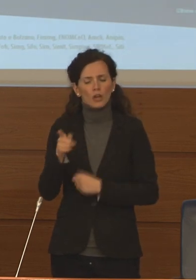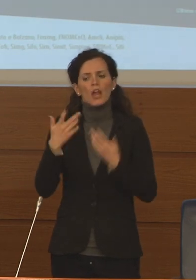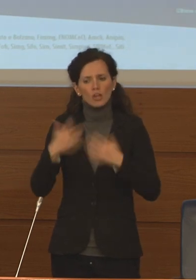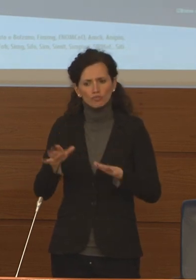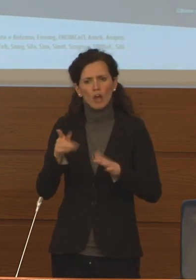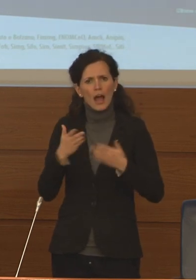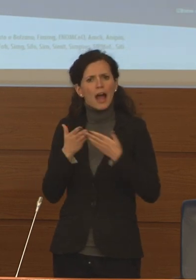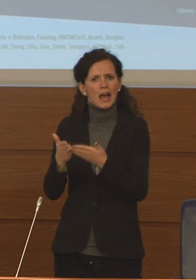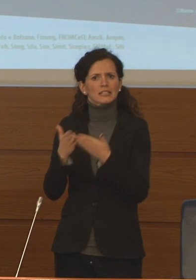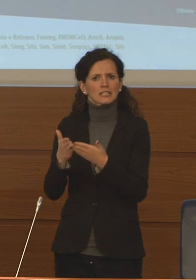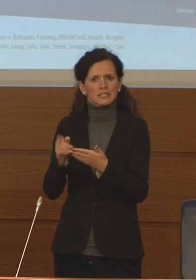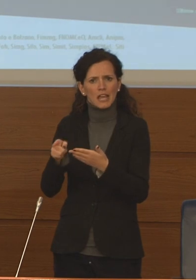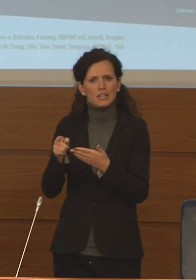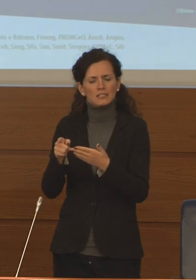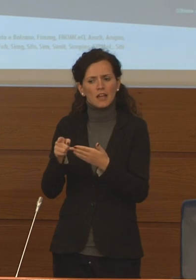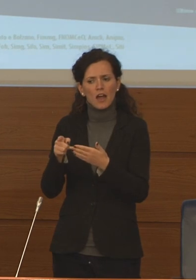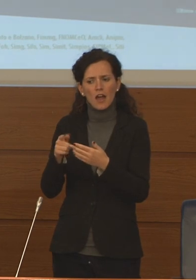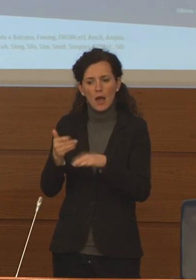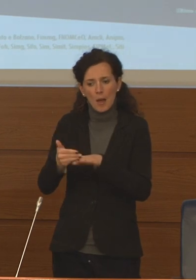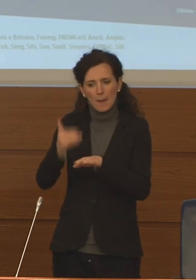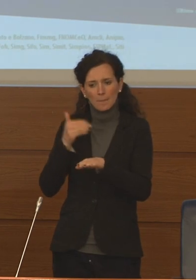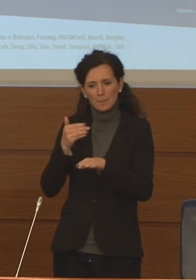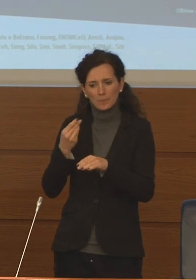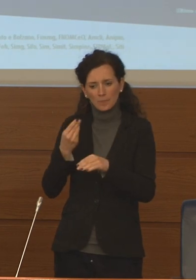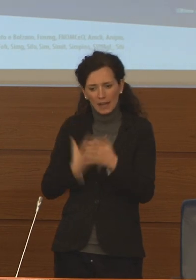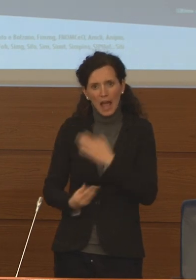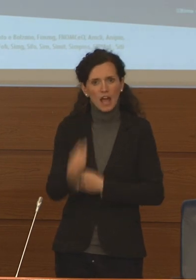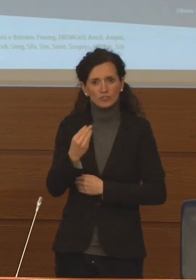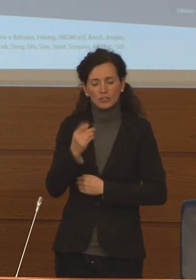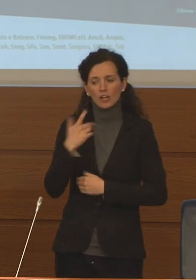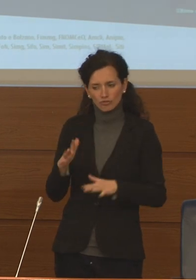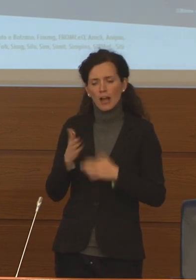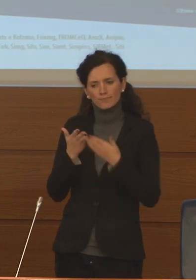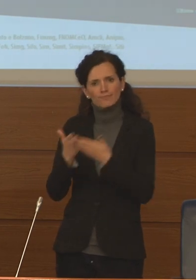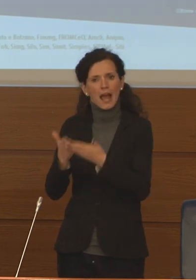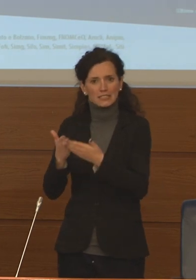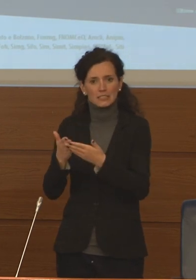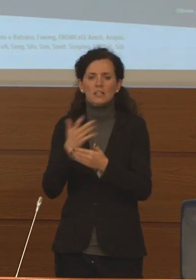assistenza post nascita e viene assistita.